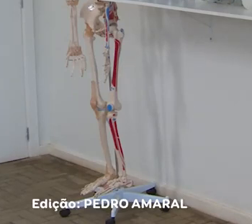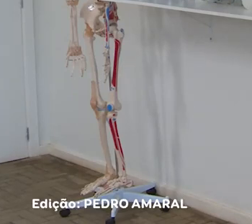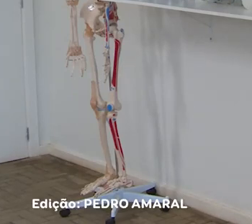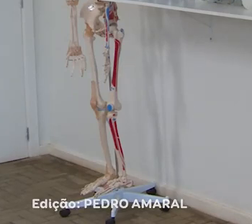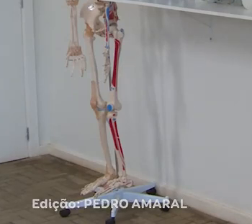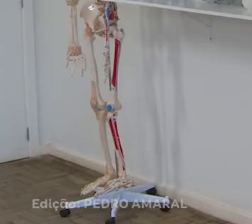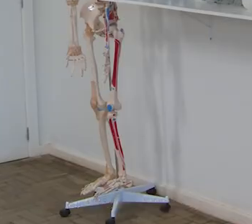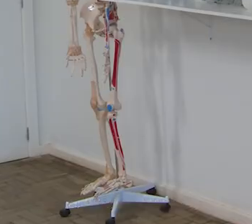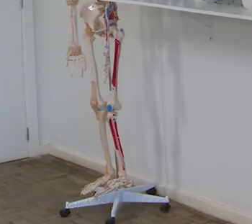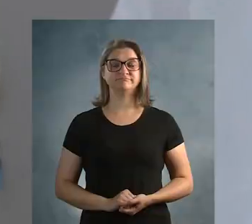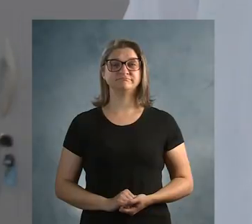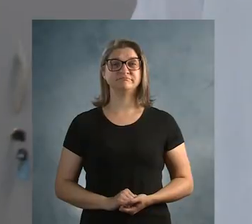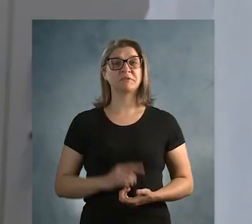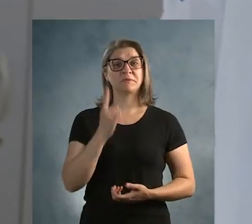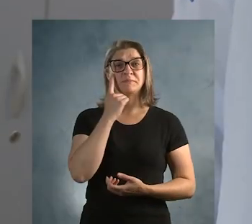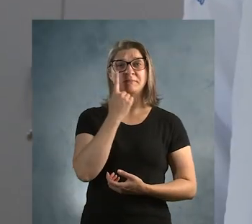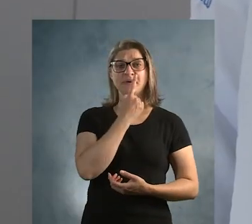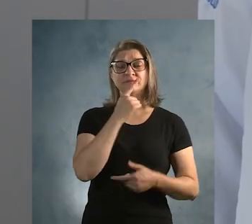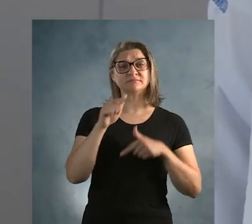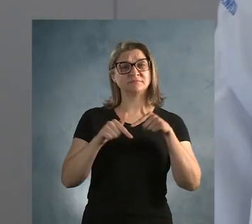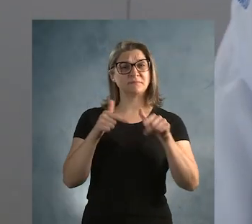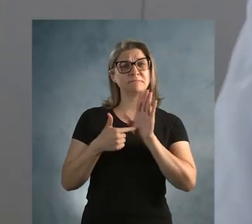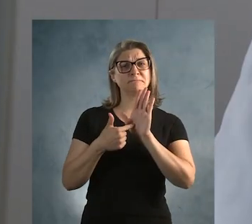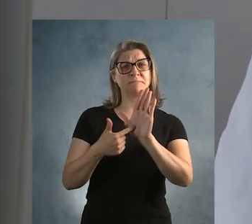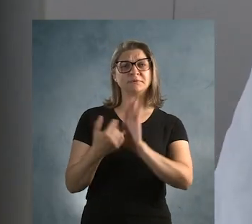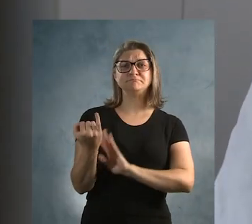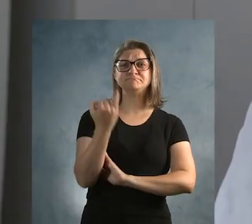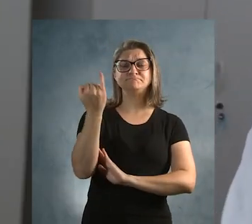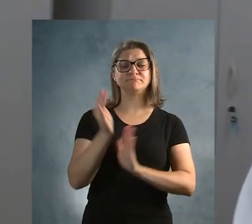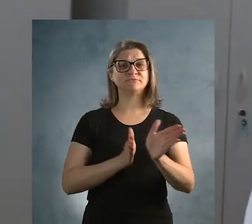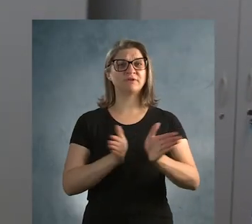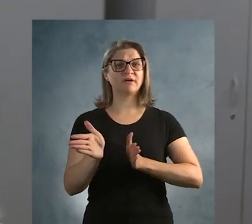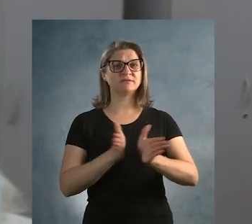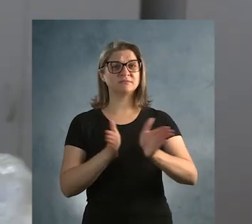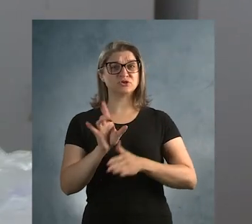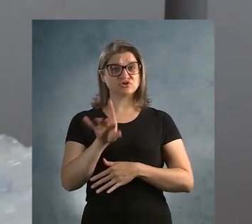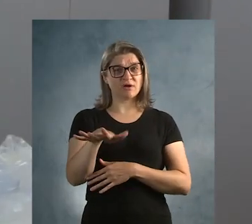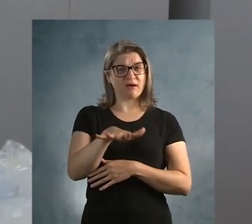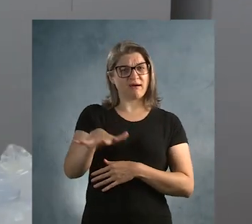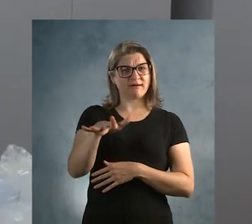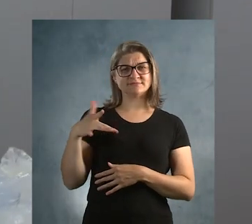[Samara Wobeto]: O trabalho de Marcos mostra a importância da acessibilidade não só para a saúde,